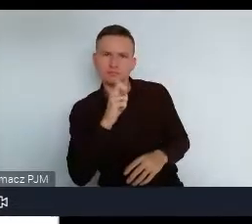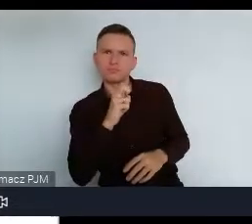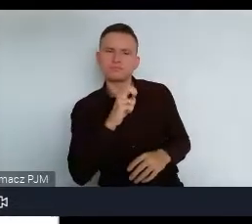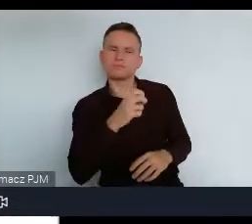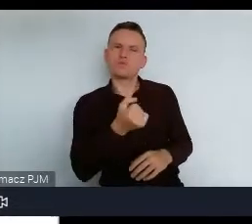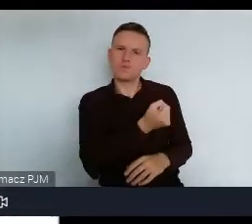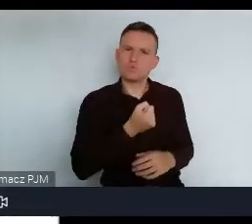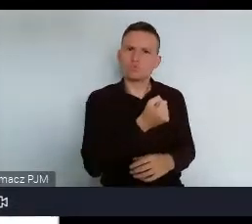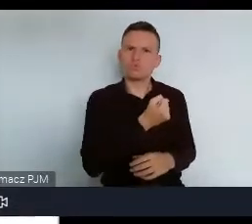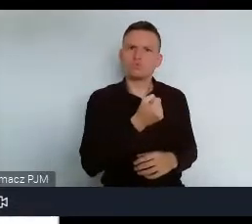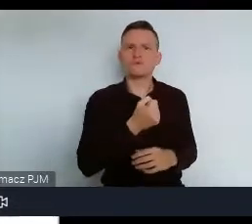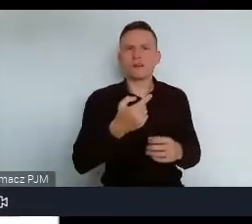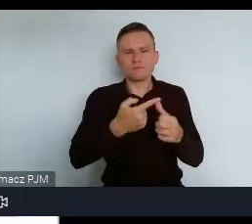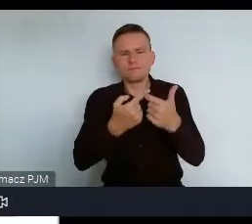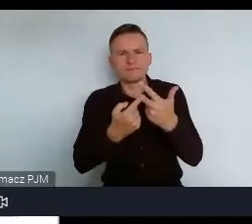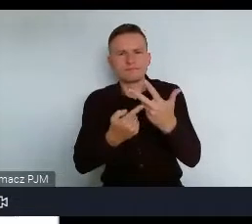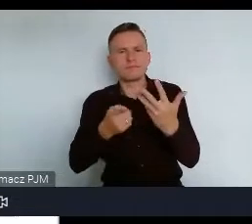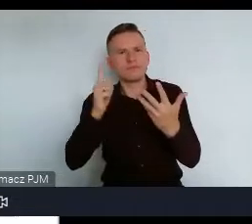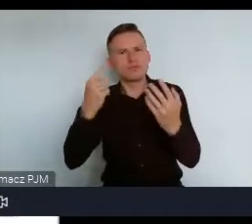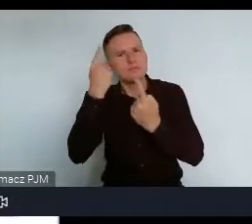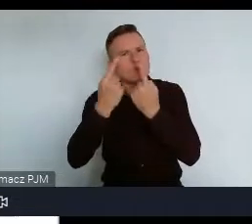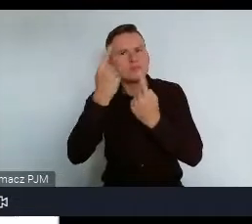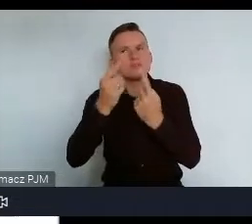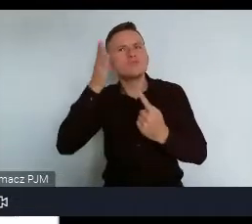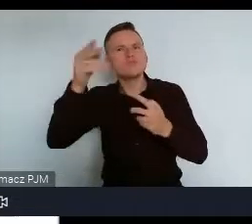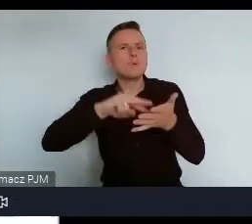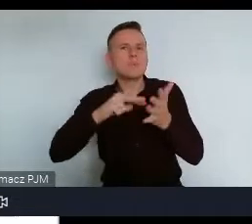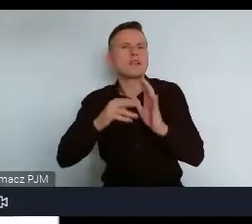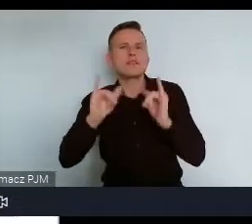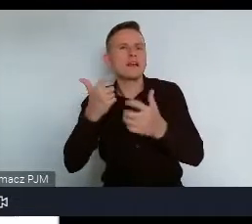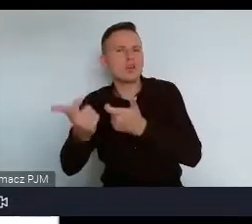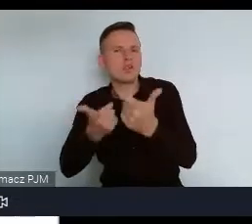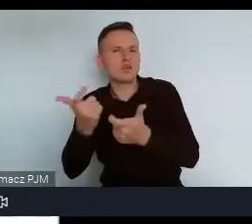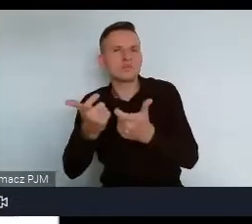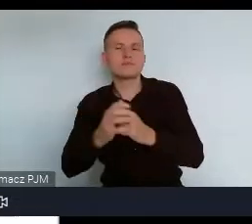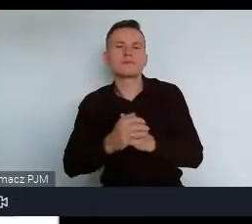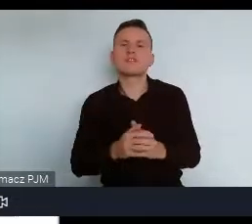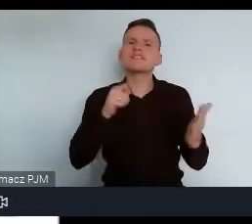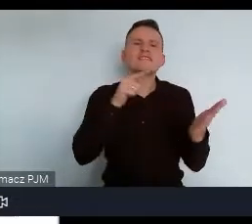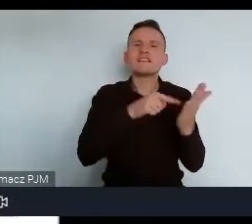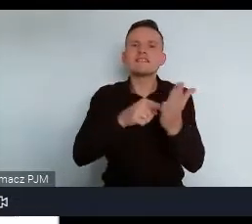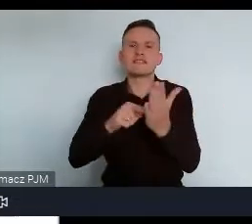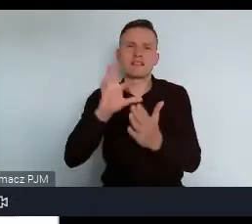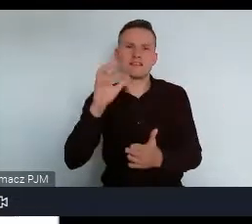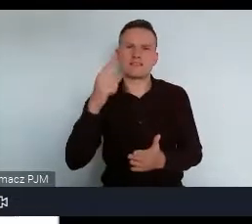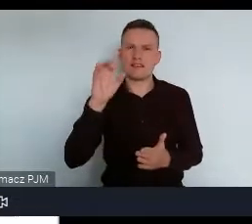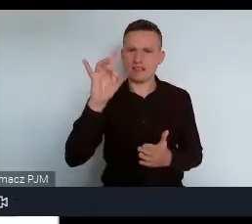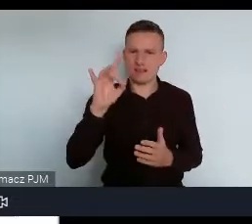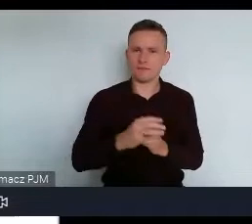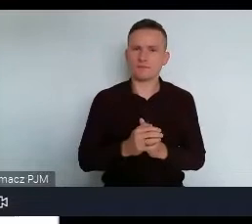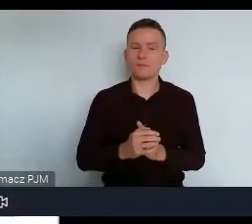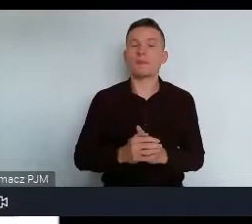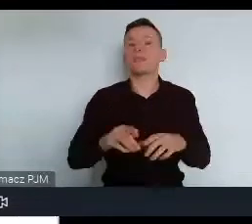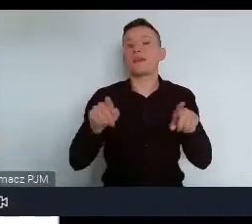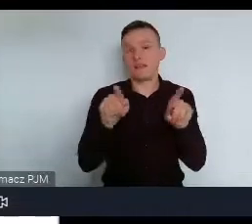przy opracowywaniu przyszłego planu działań Veszprem w zakresie Celów SDG, a także zachęciła władze miasta